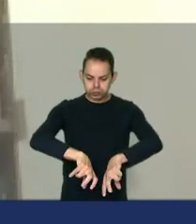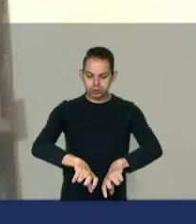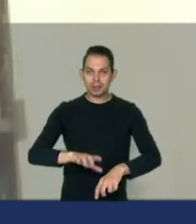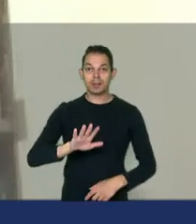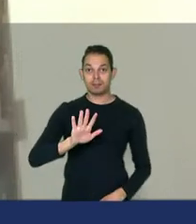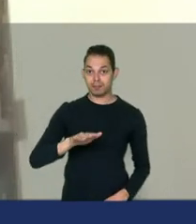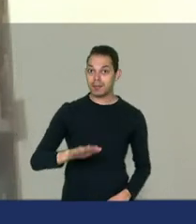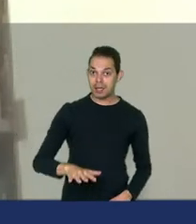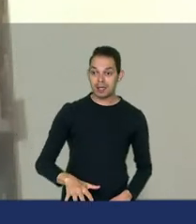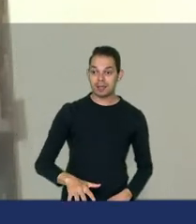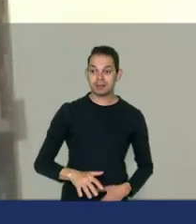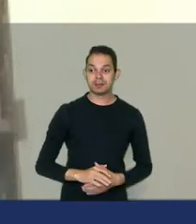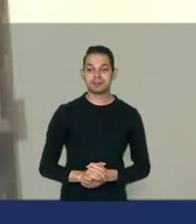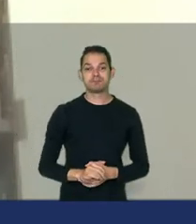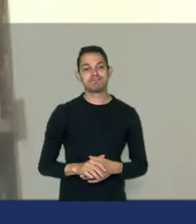EXPLORAÇÃO ELA É MAIS